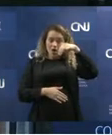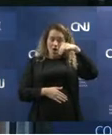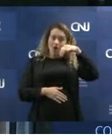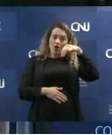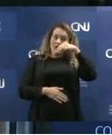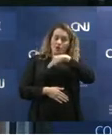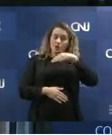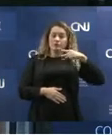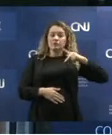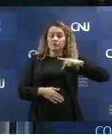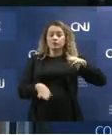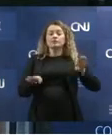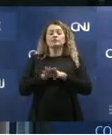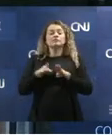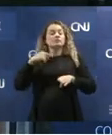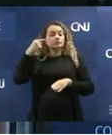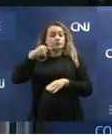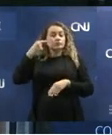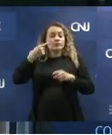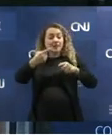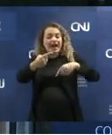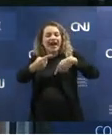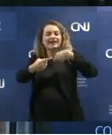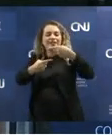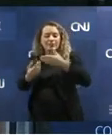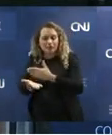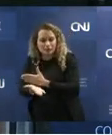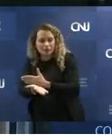E depois continua se a regra de alternância para,